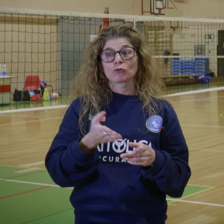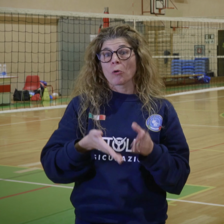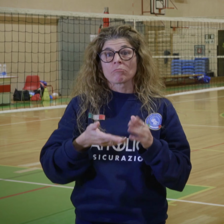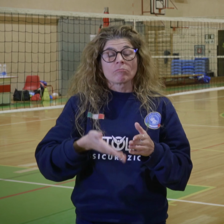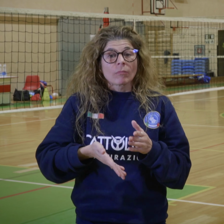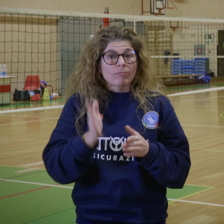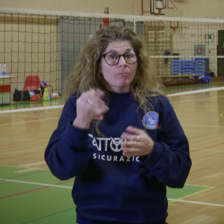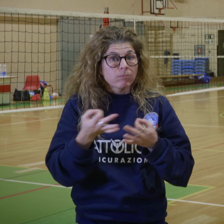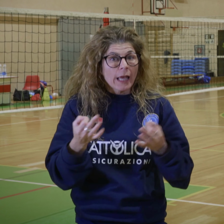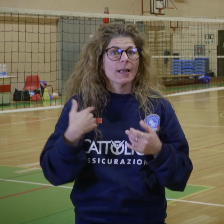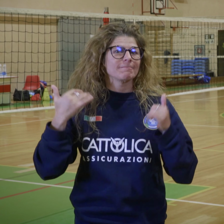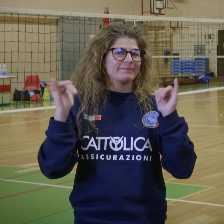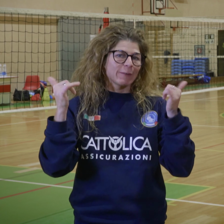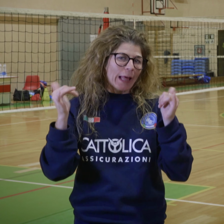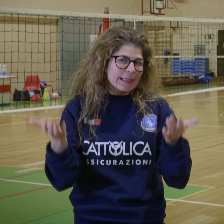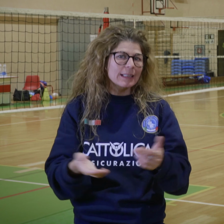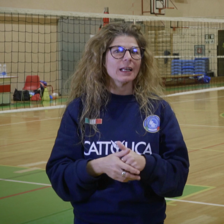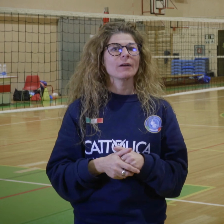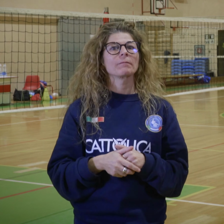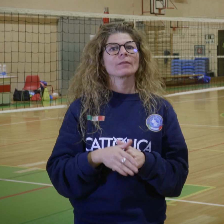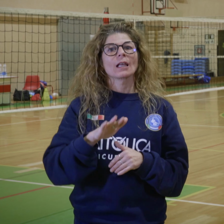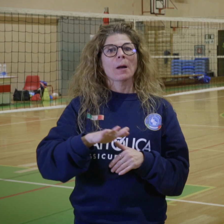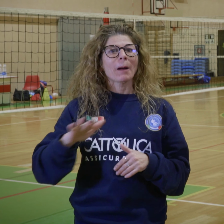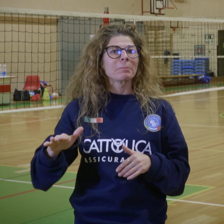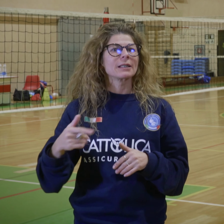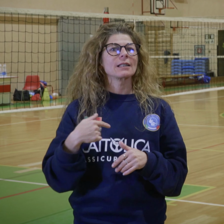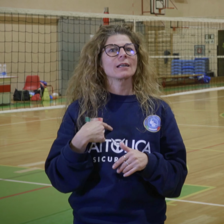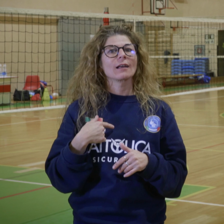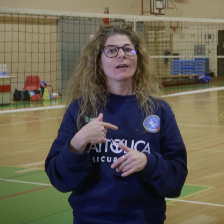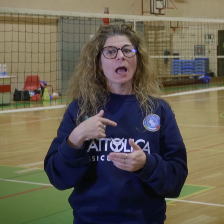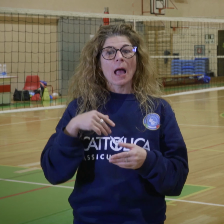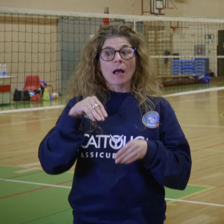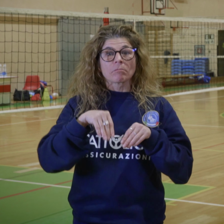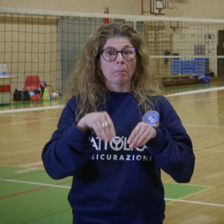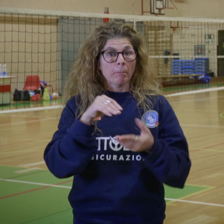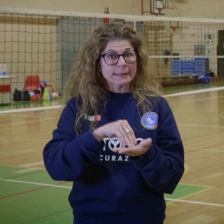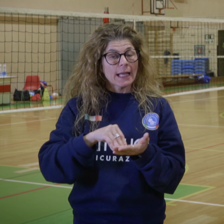siamo divertite, le bambine sono state presenti numerose. Il nostro augurio è